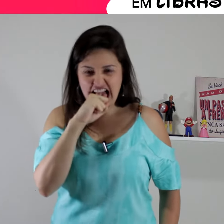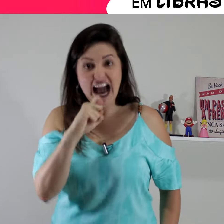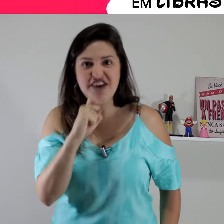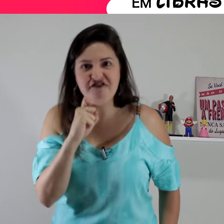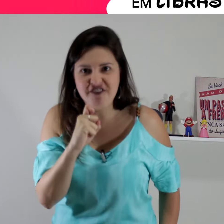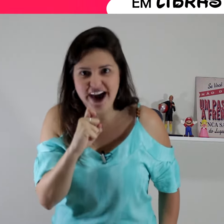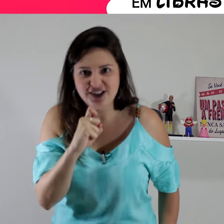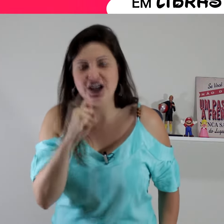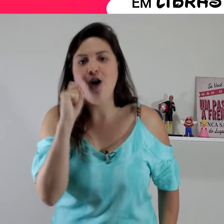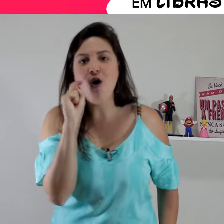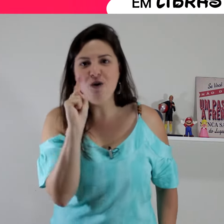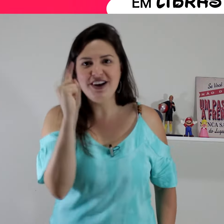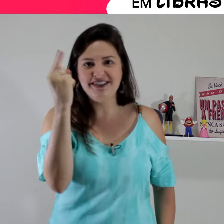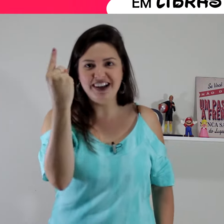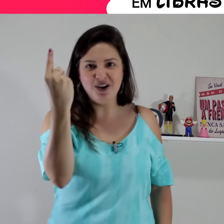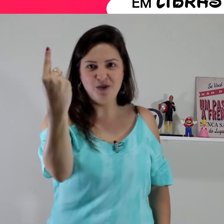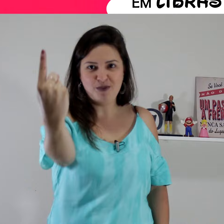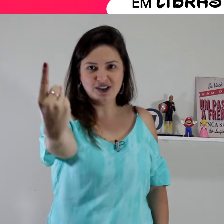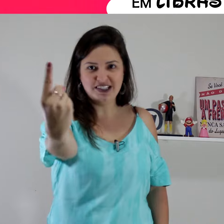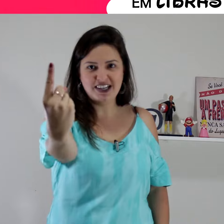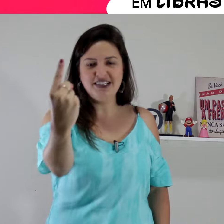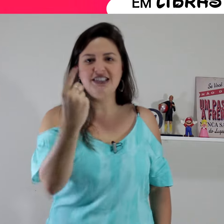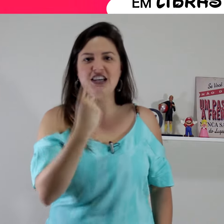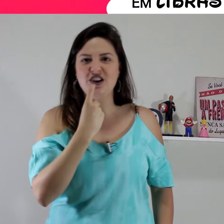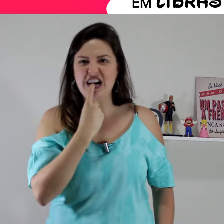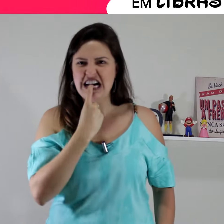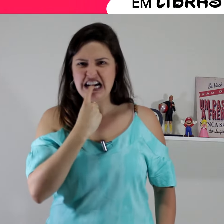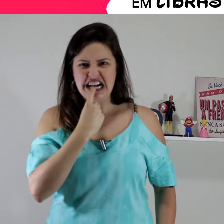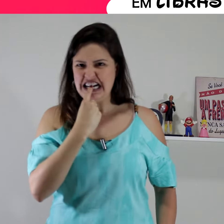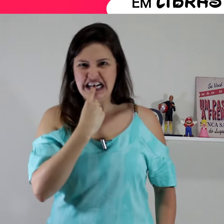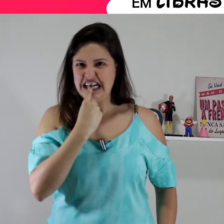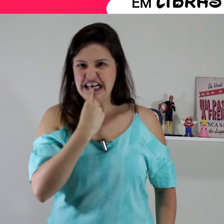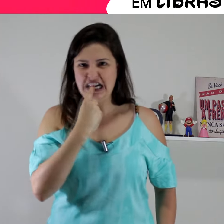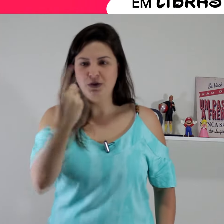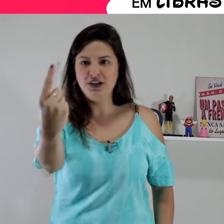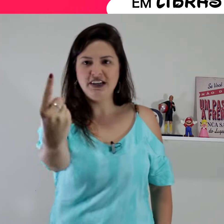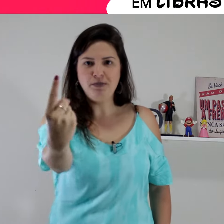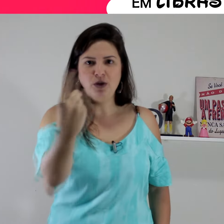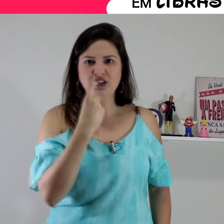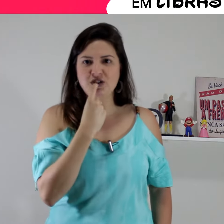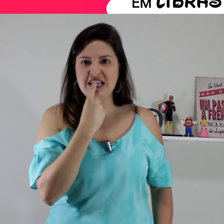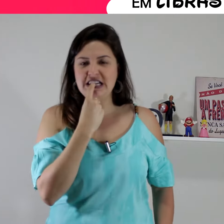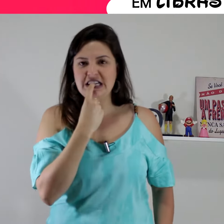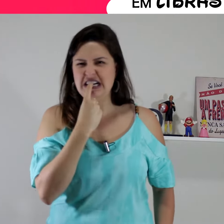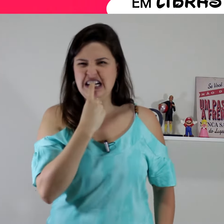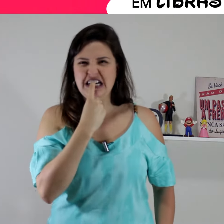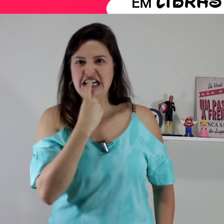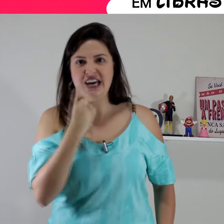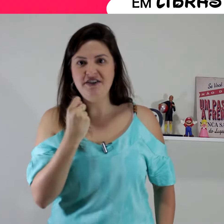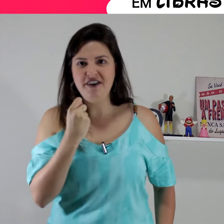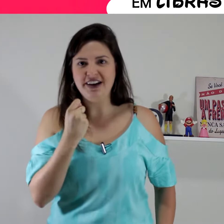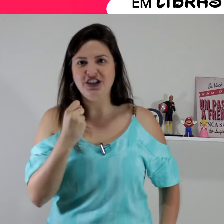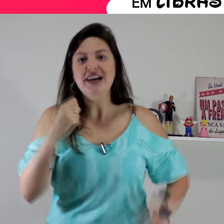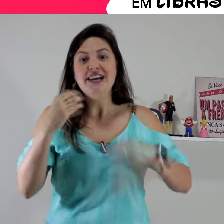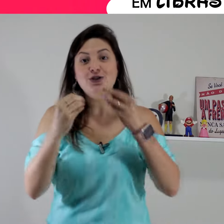INVEJA ou então pode ser assim... mordendo a ponta do dedo...